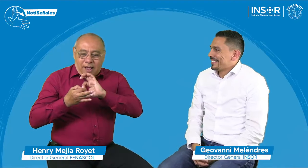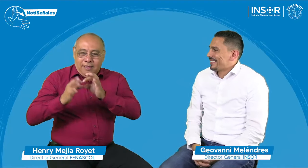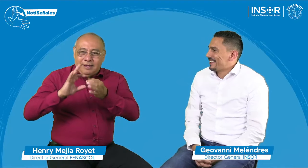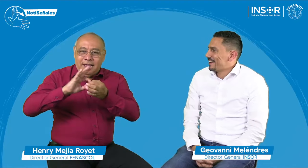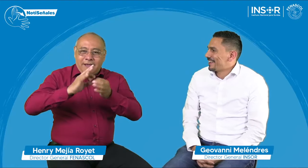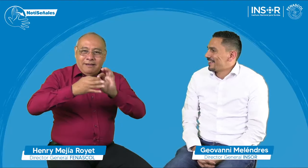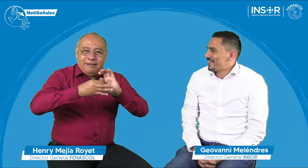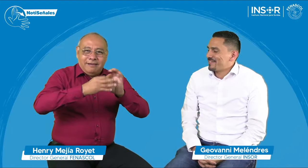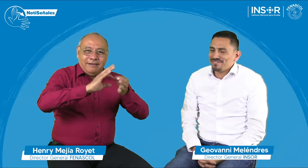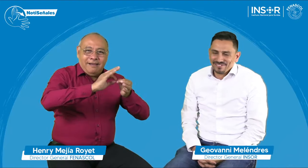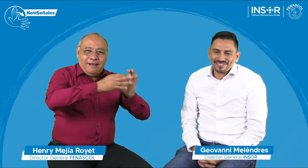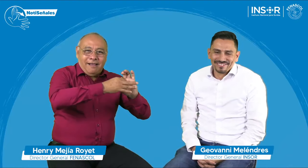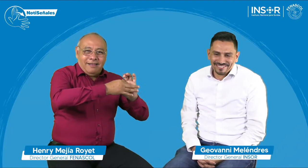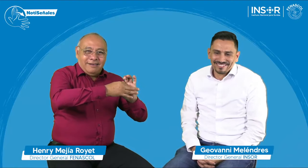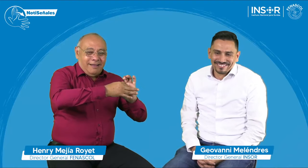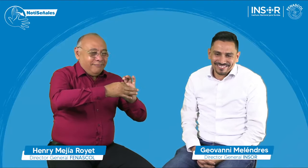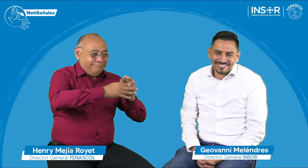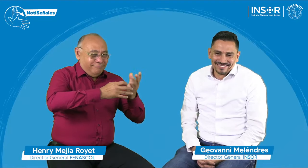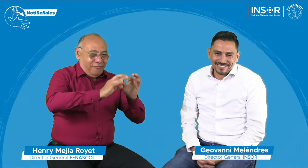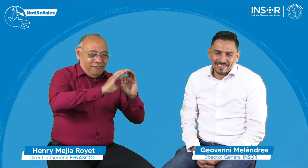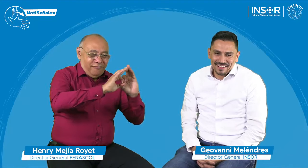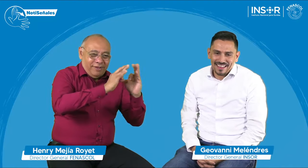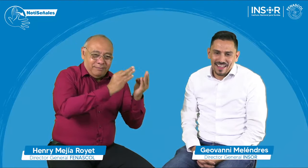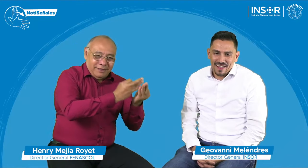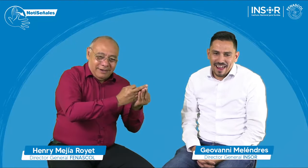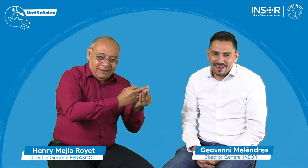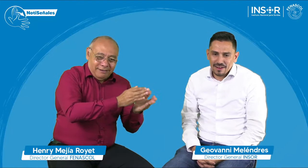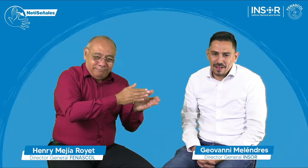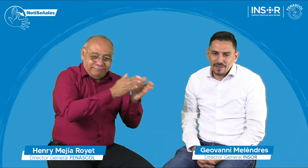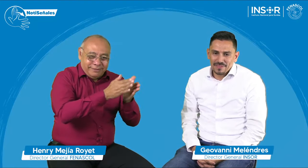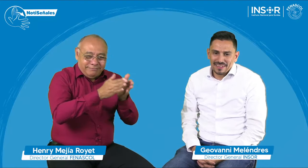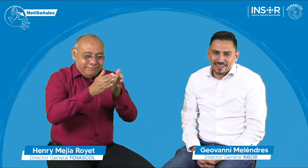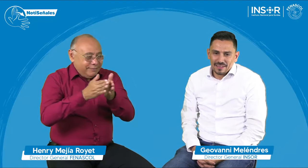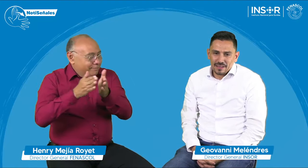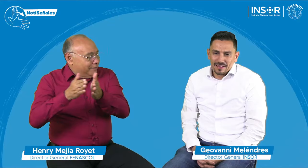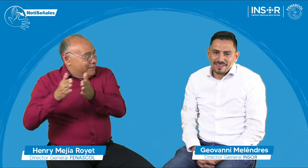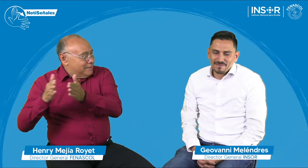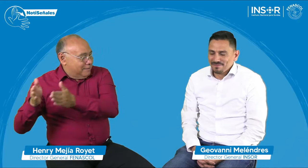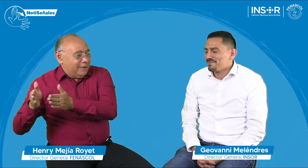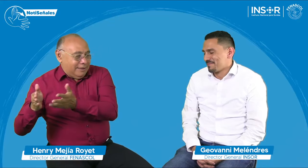articuladamente en beneficio de la comunidad zurda. Así es.